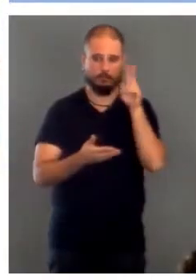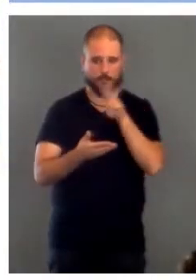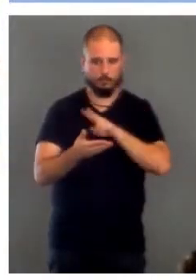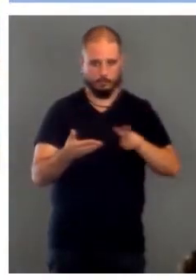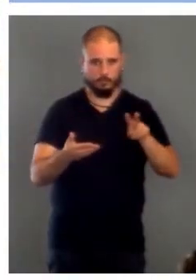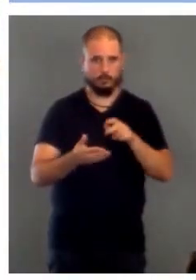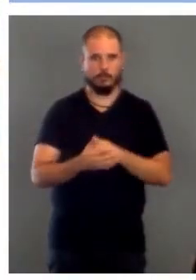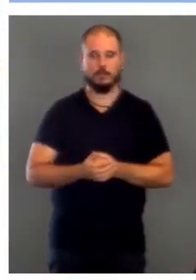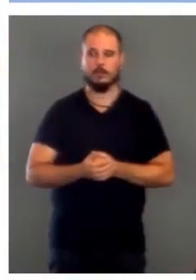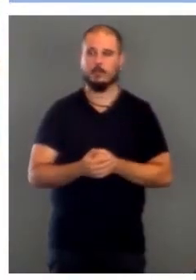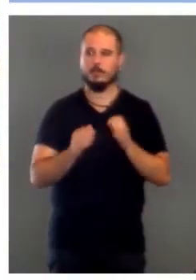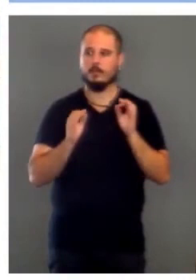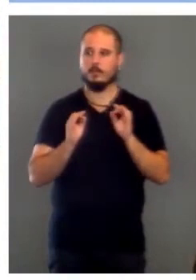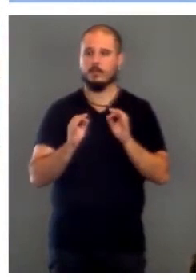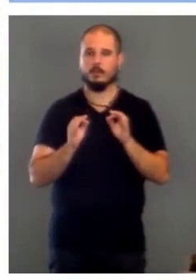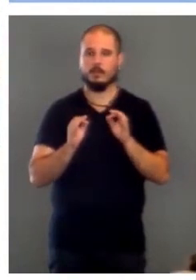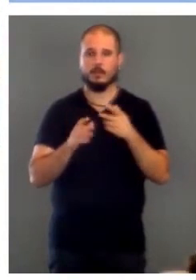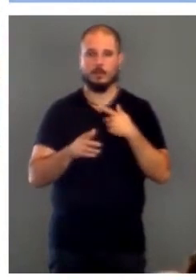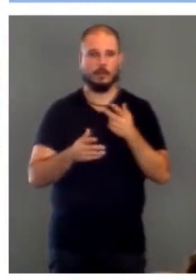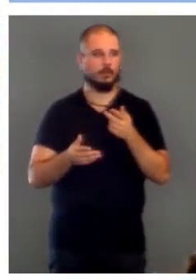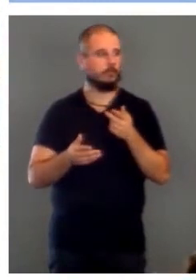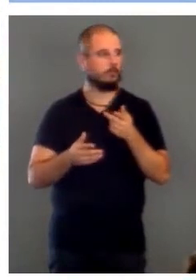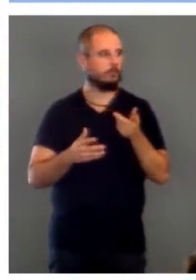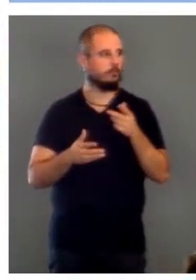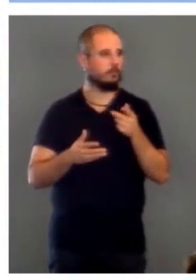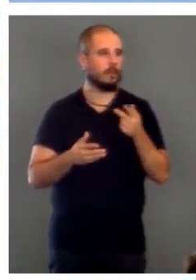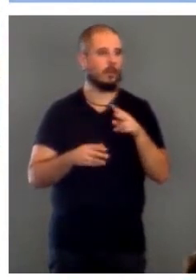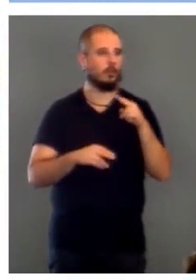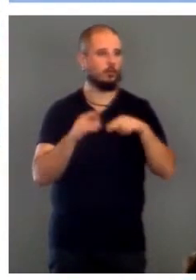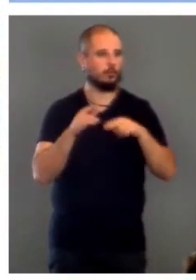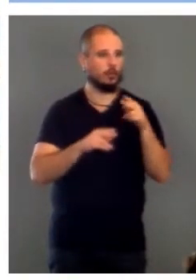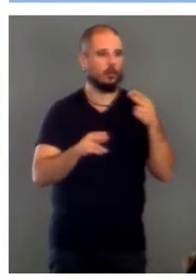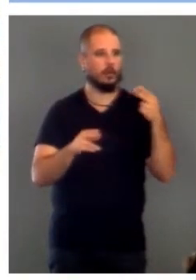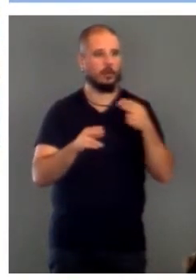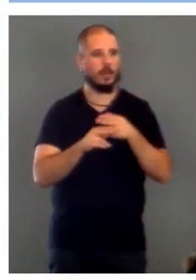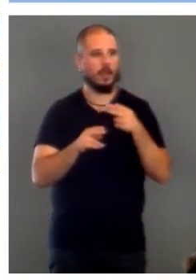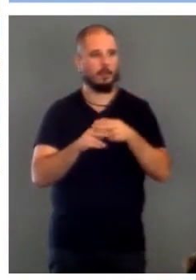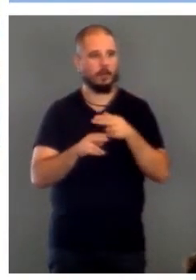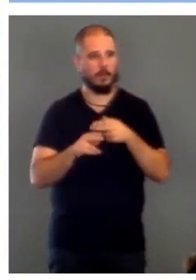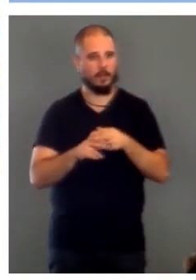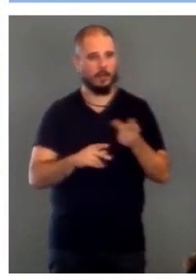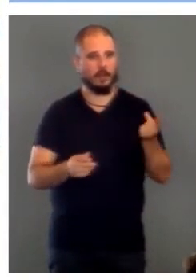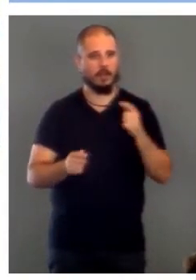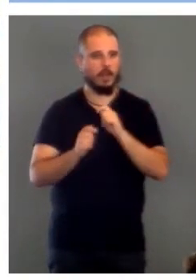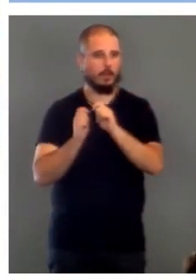Pertenece quién sale ahora a los gremios de construcción carpintería ebanistería pintura albañilería